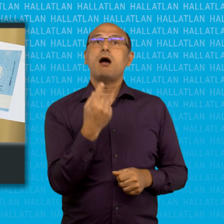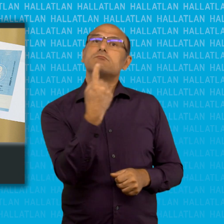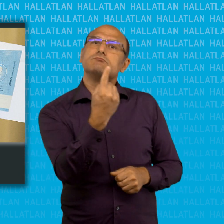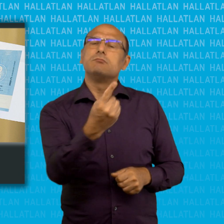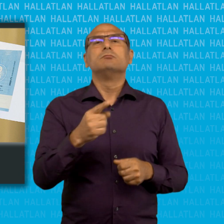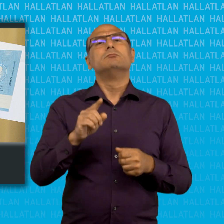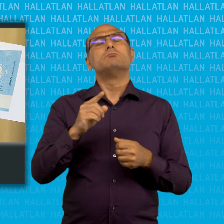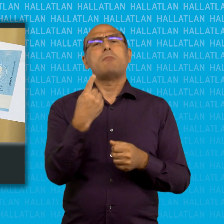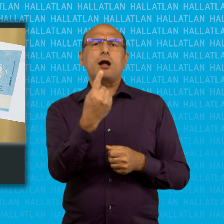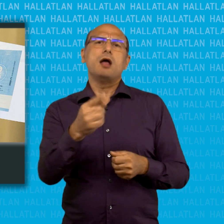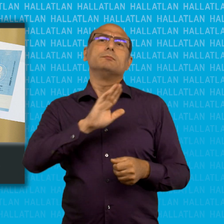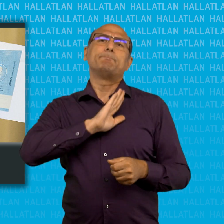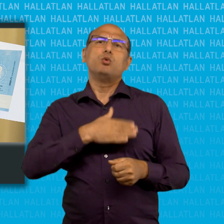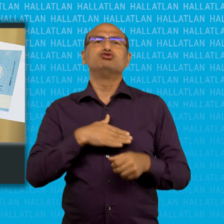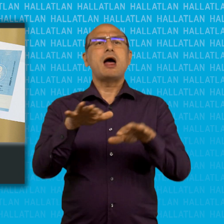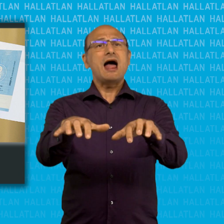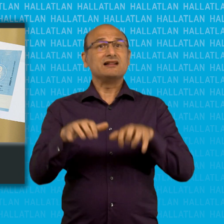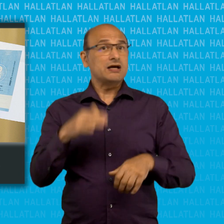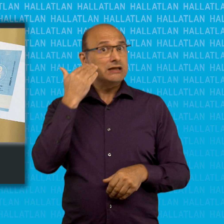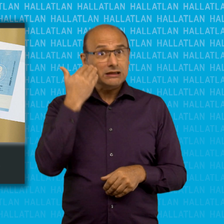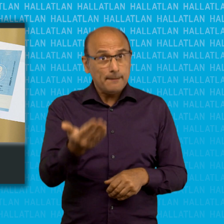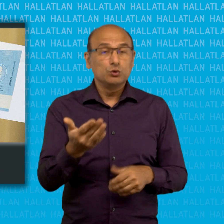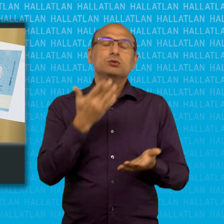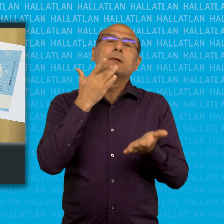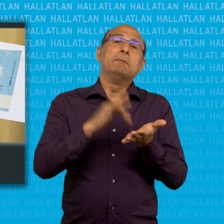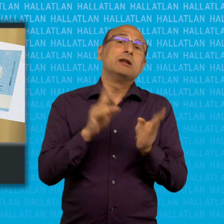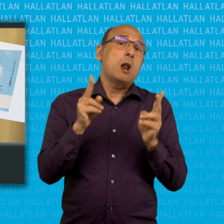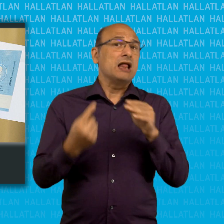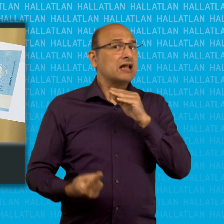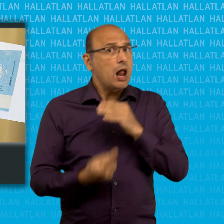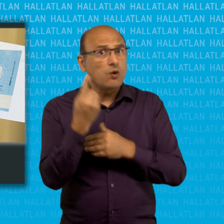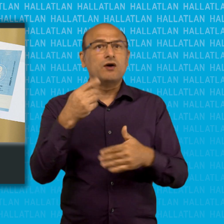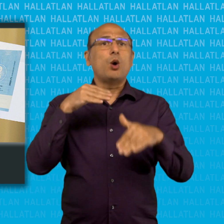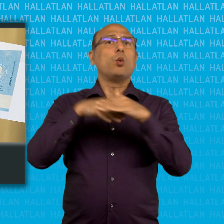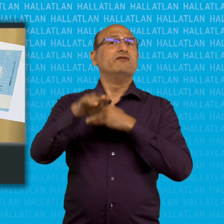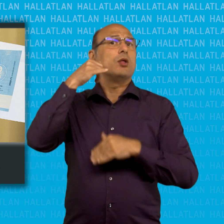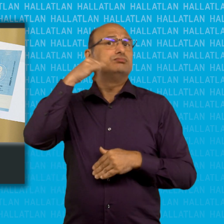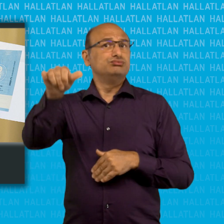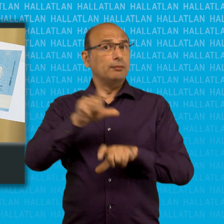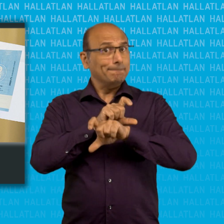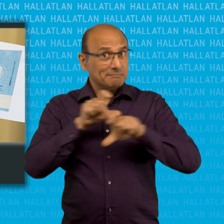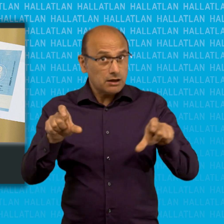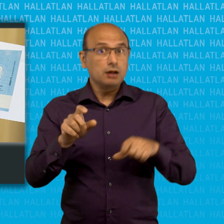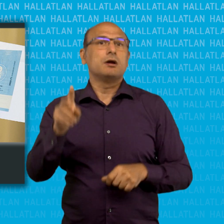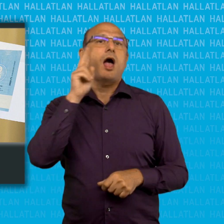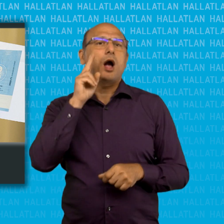Ha semmiképpen sem tudják felvenni postán - például külföldi tartózkodás miatt - az utalványokat,